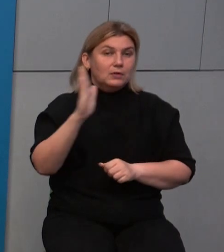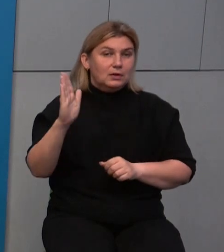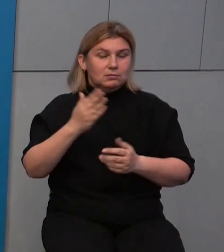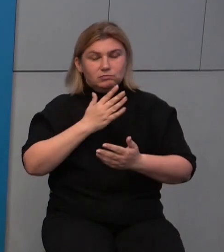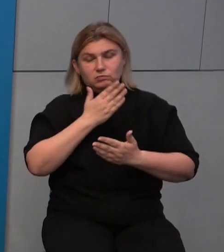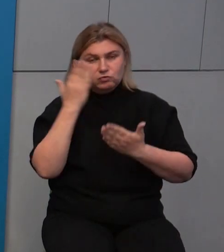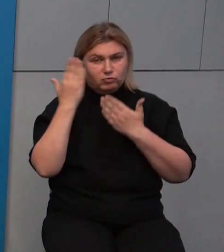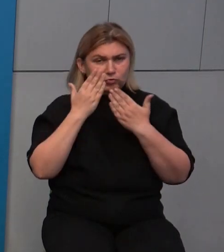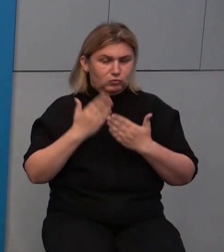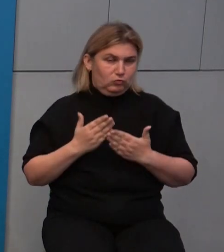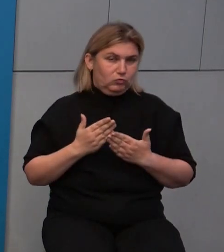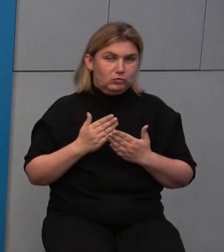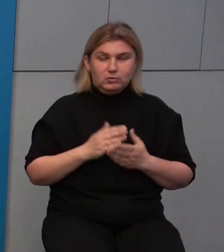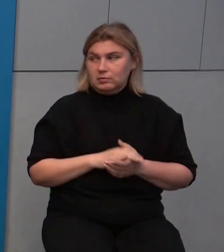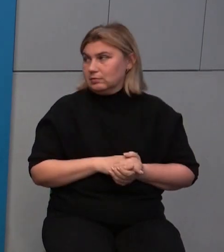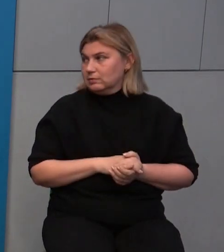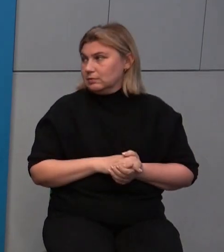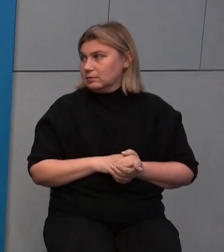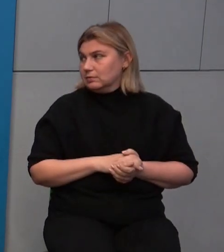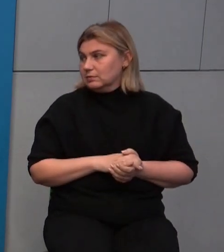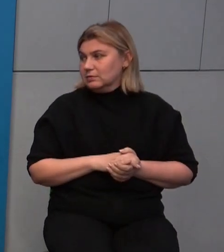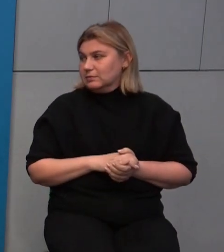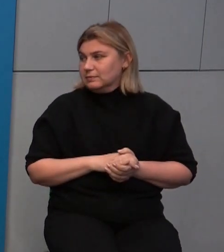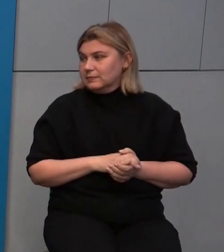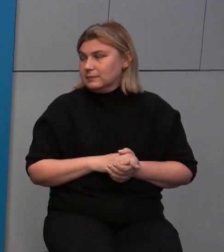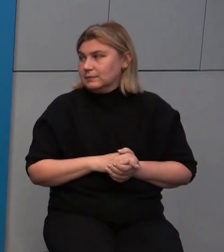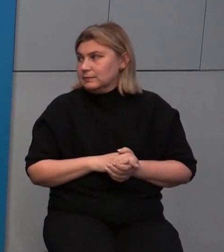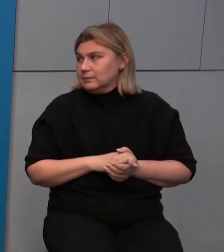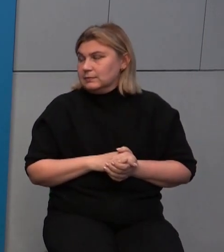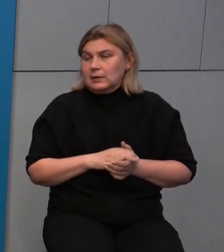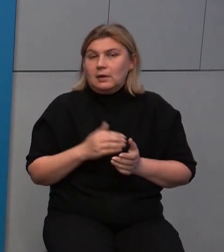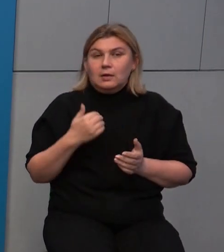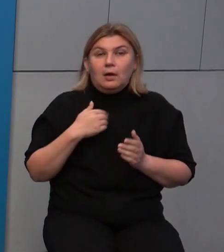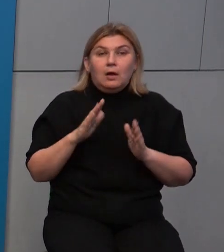No i to też były książki science fiction.